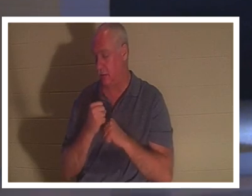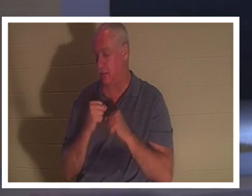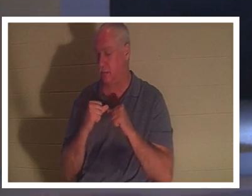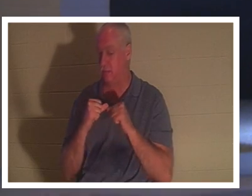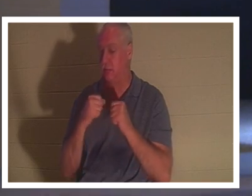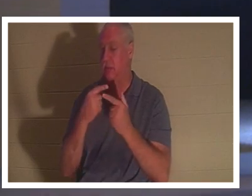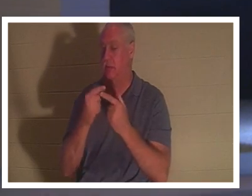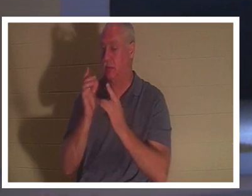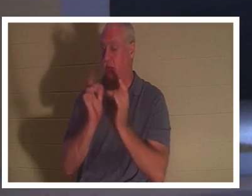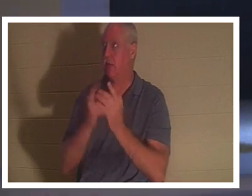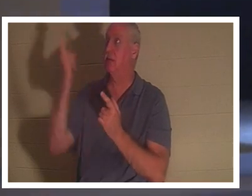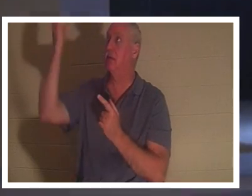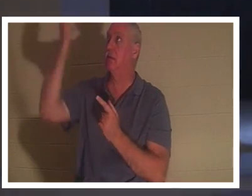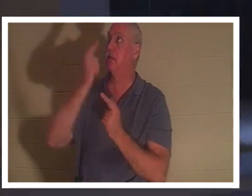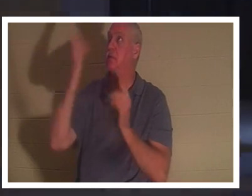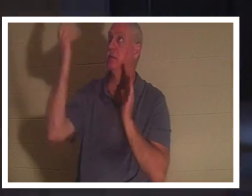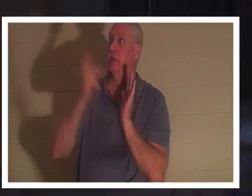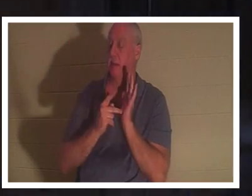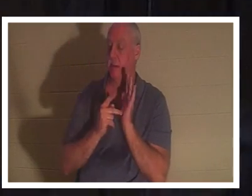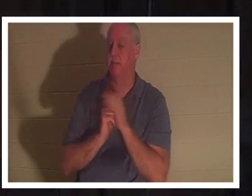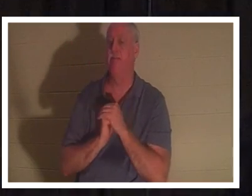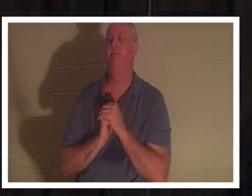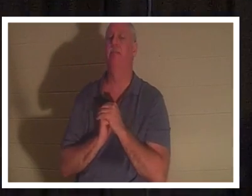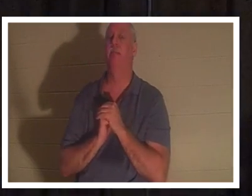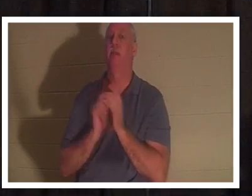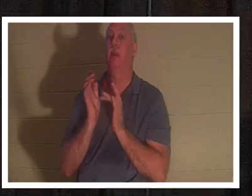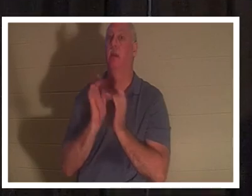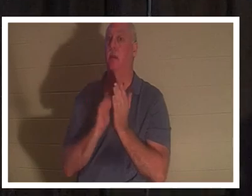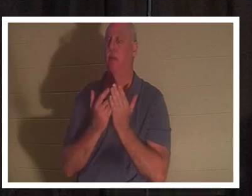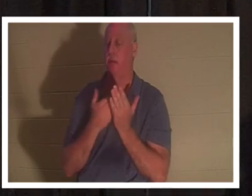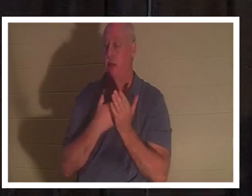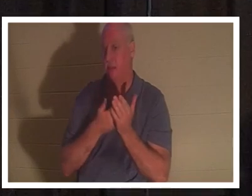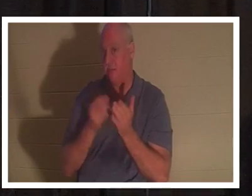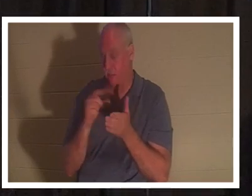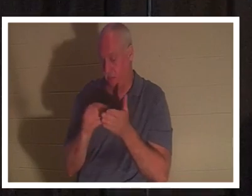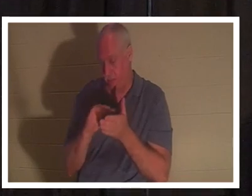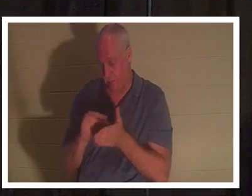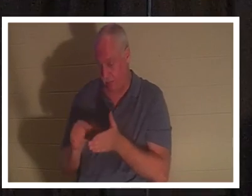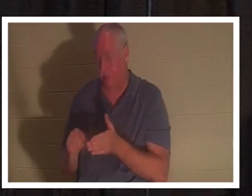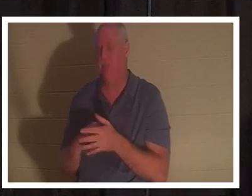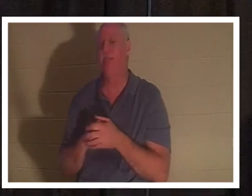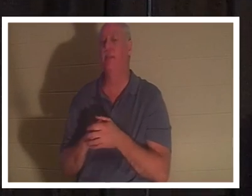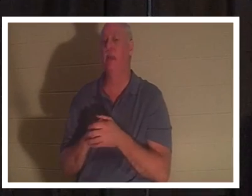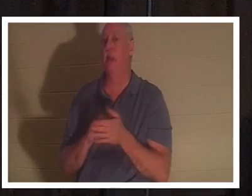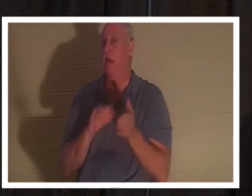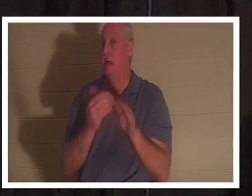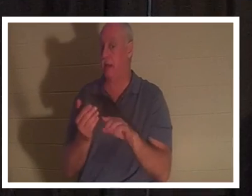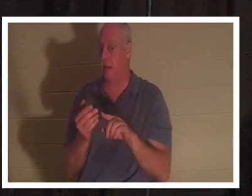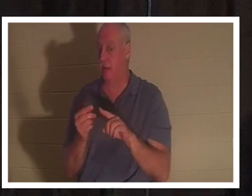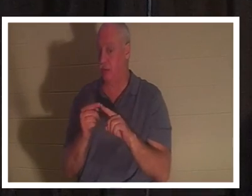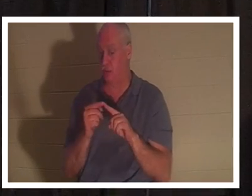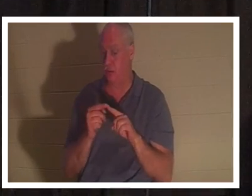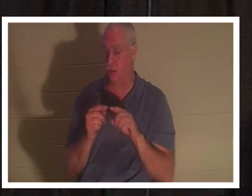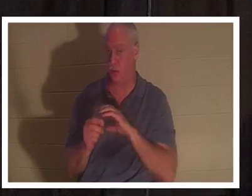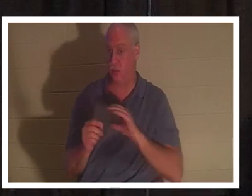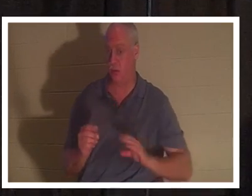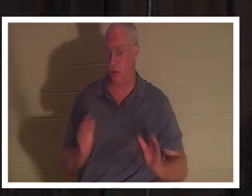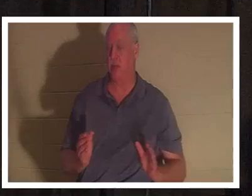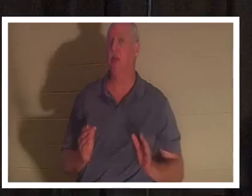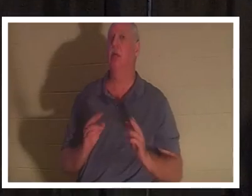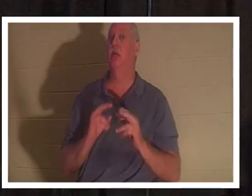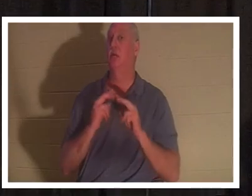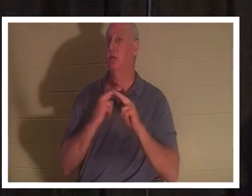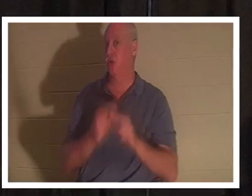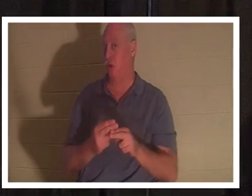बाइबल में ऐसे कुछ अंश हैं जहाँ एक ईसाई की मृत्यु को "नींद" कहा गया है। उदाहरण के लिए,